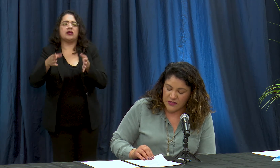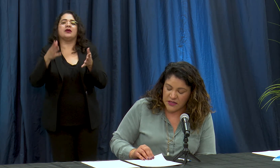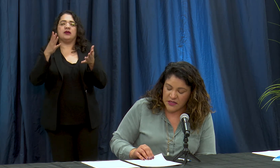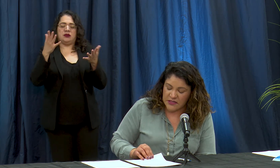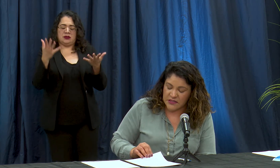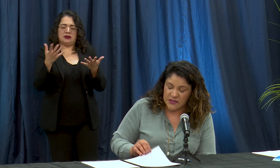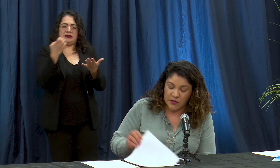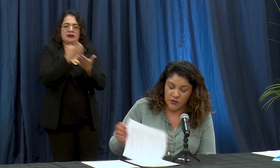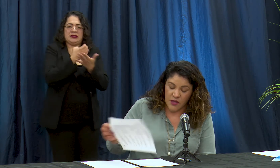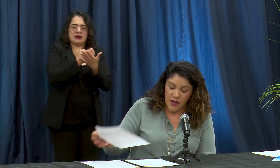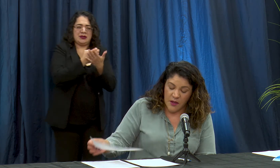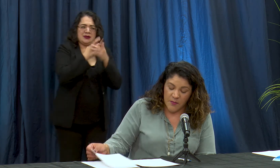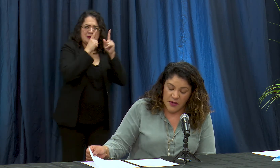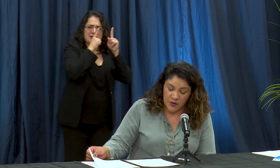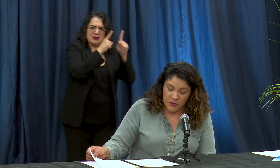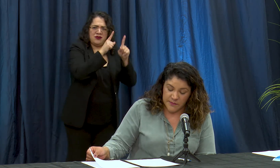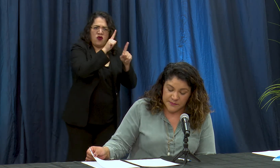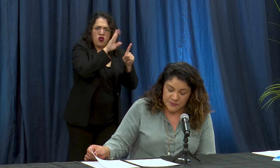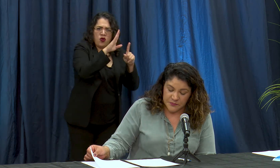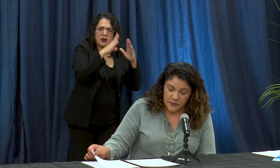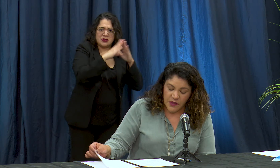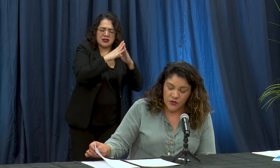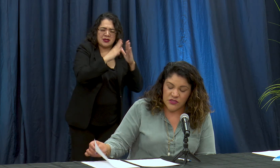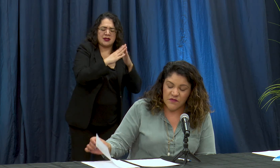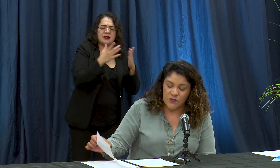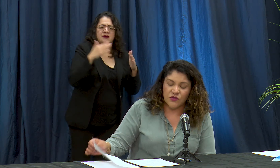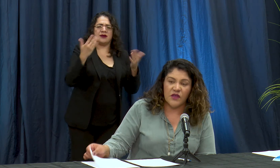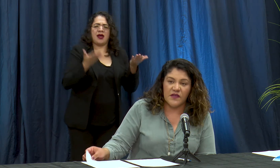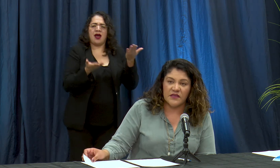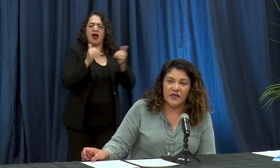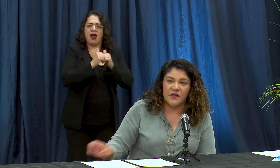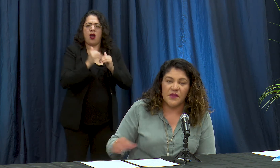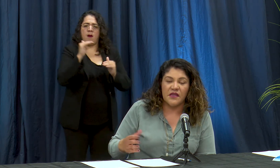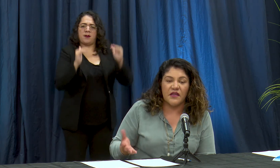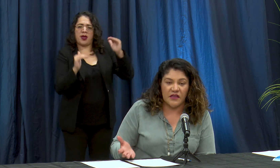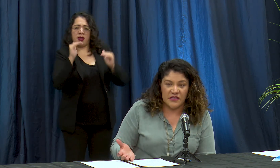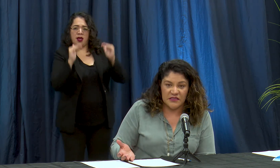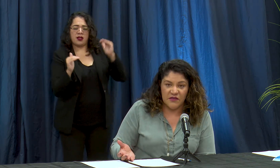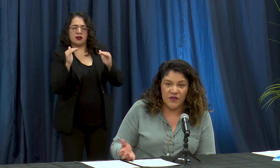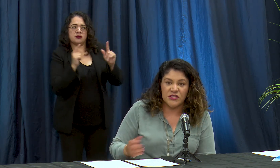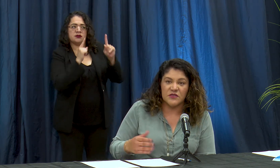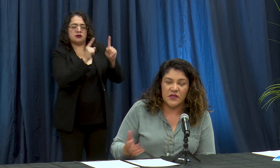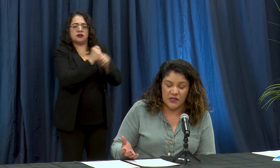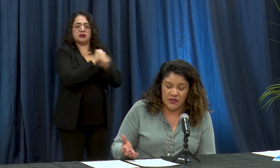testiclees de salud pero no sabemos zodavia exactamente la sketches is de